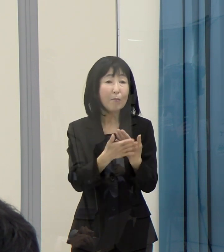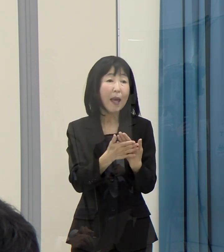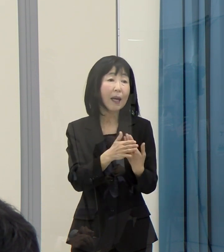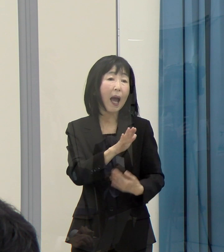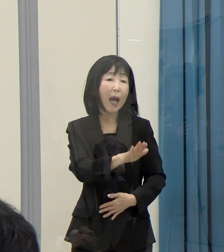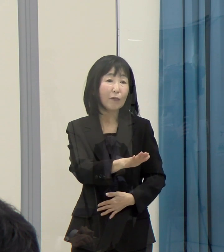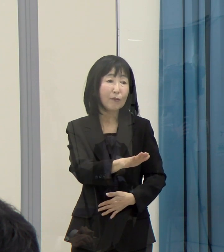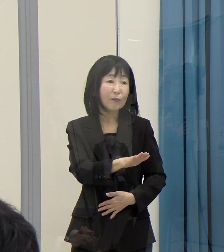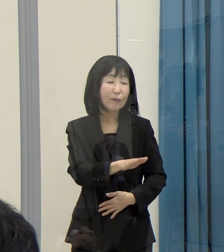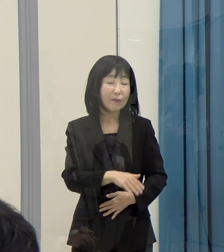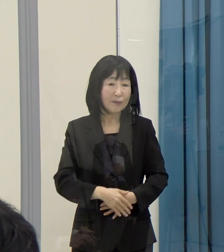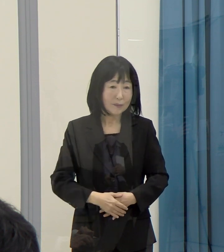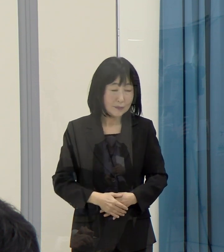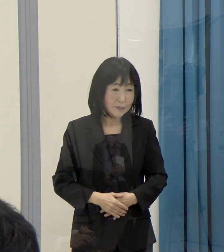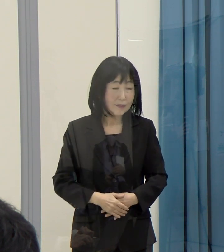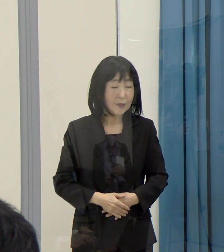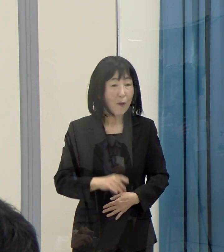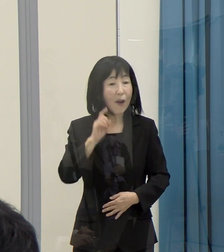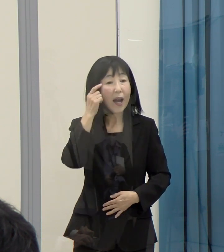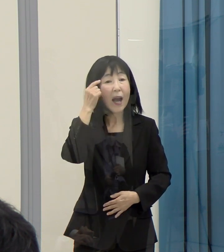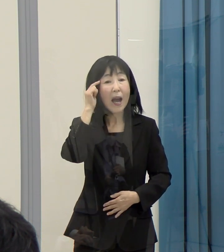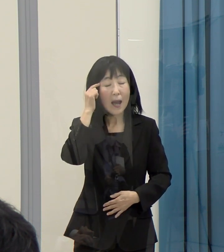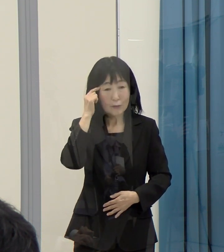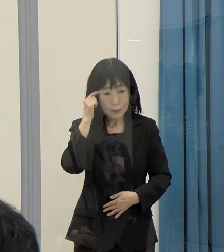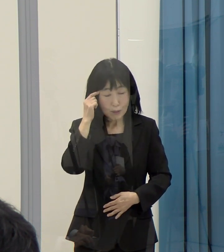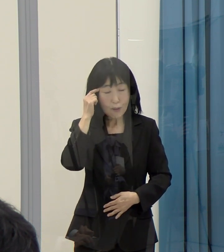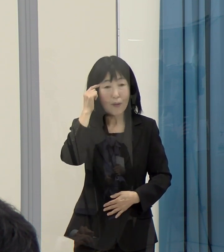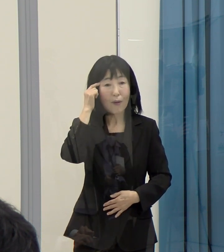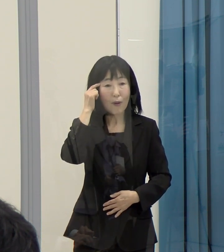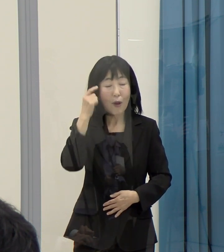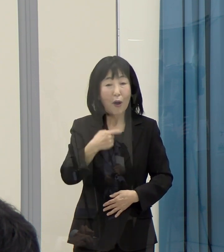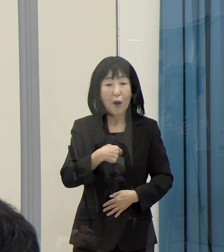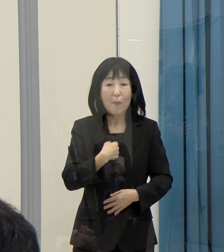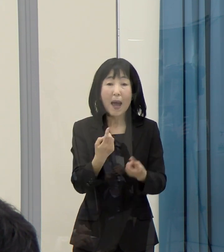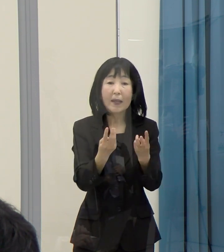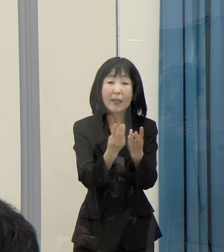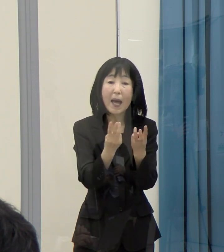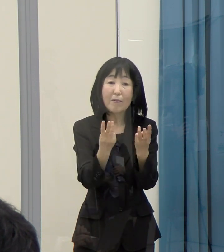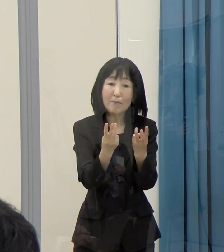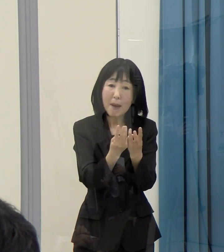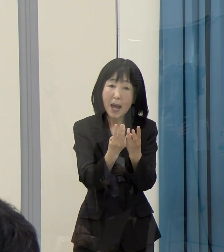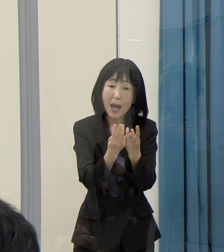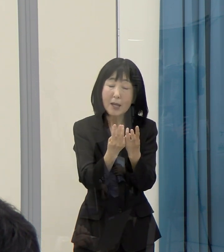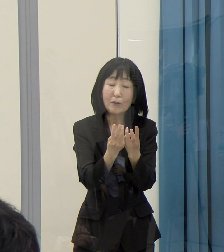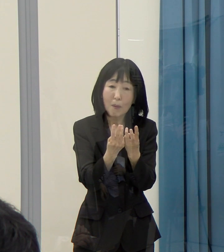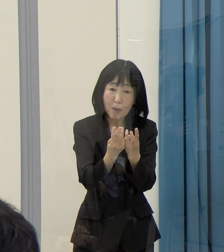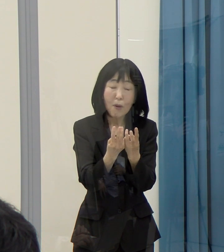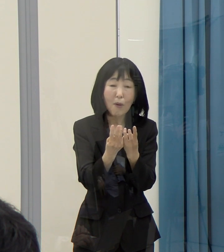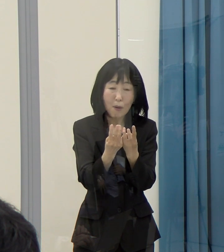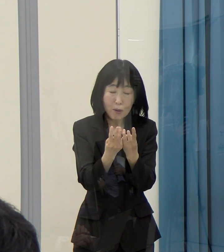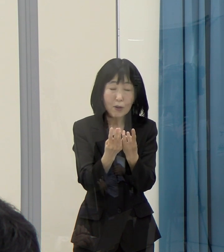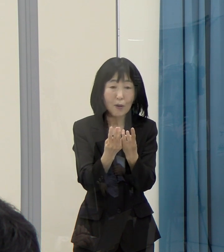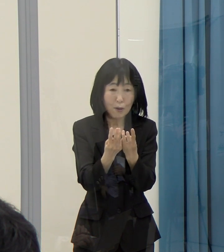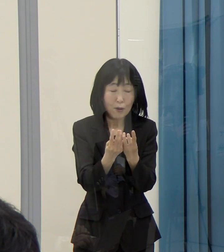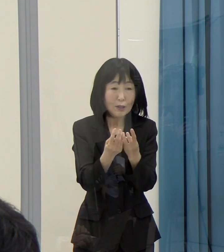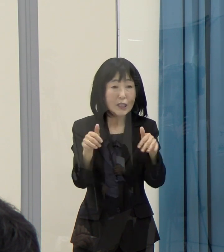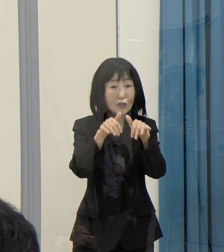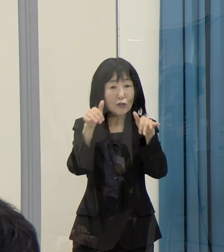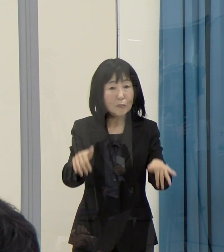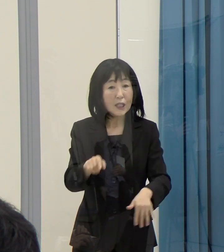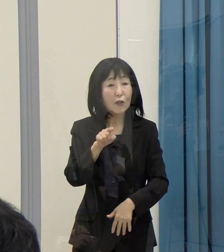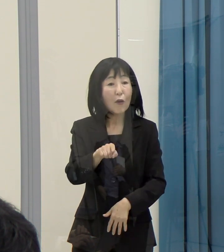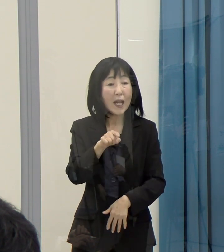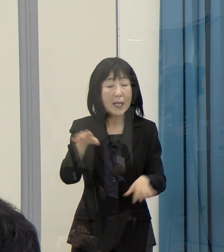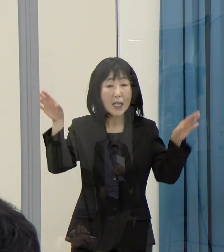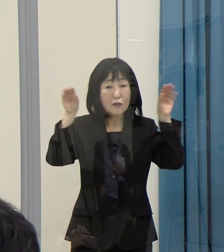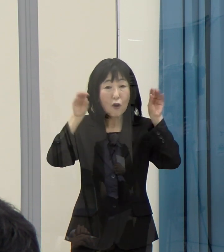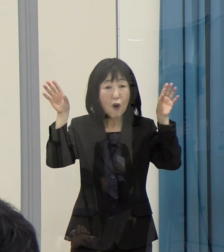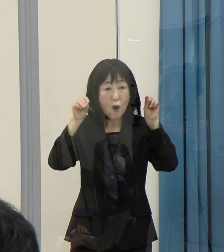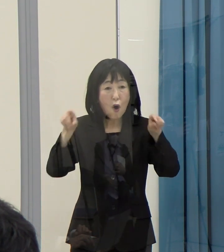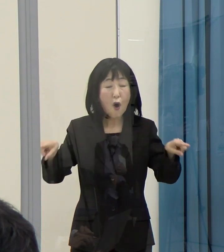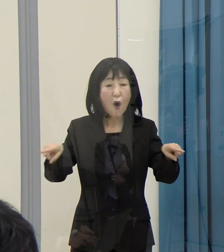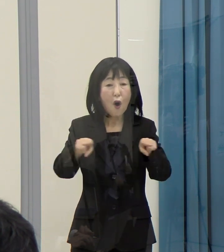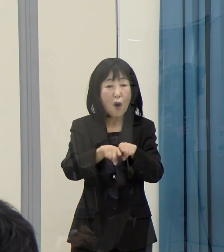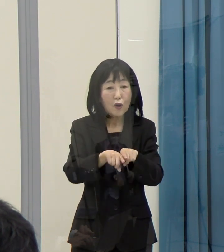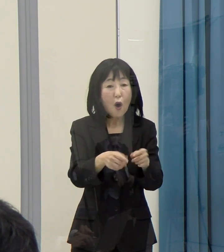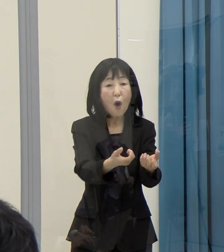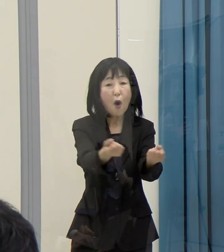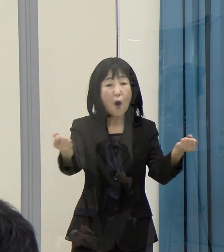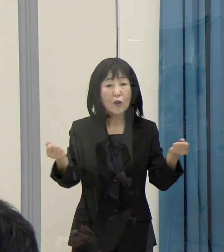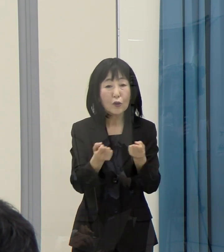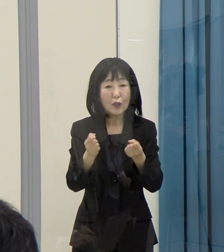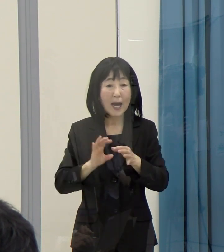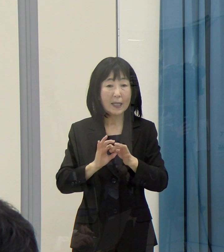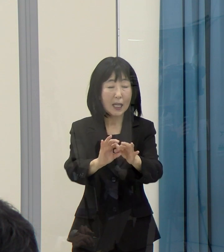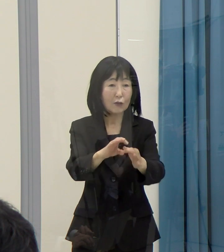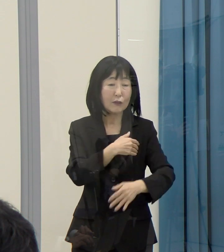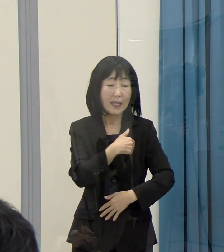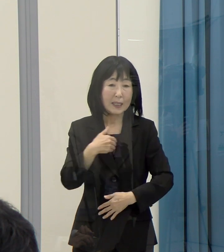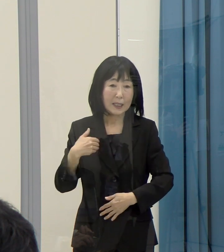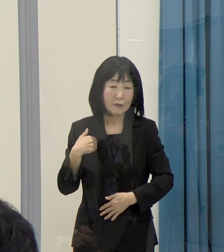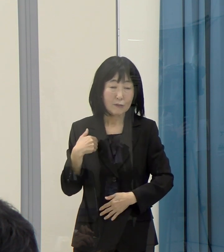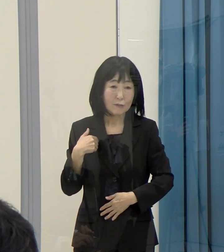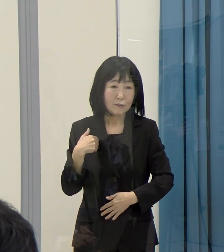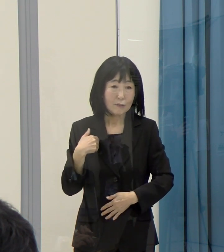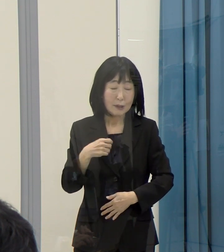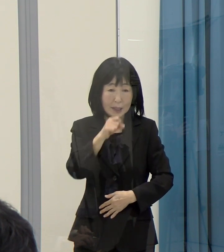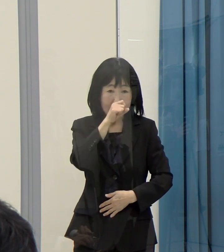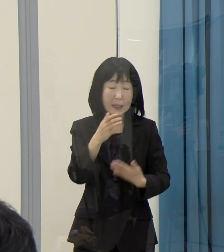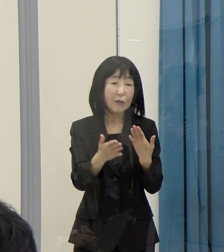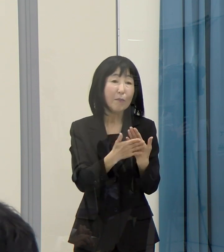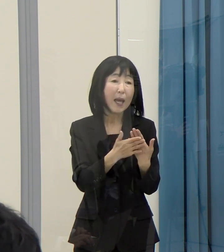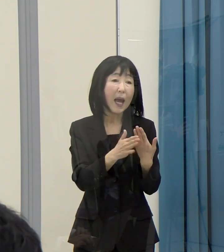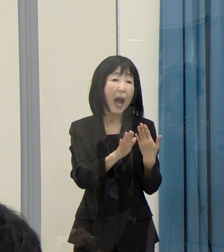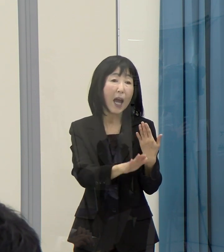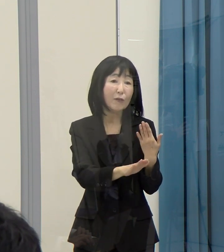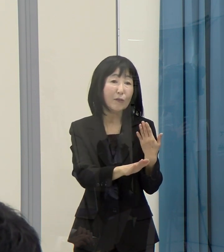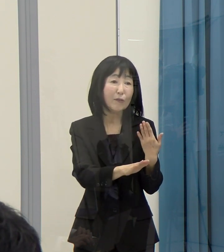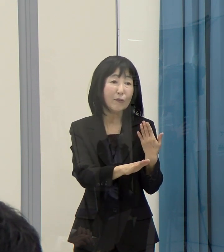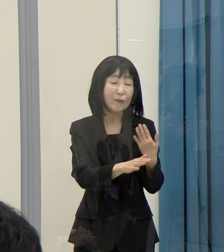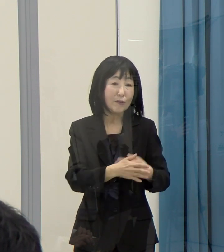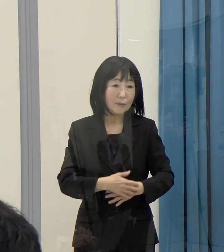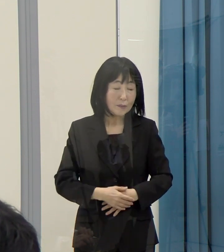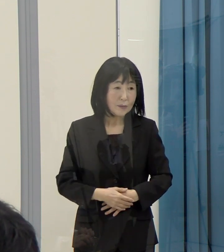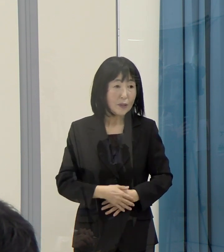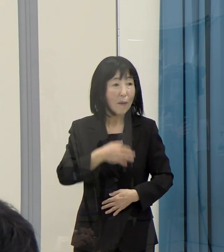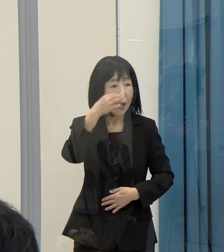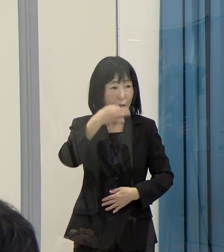こういう点を考えると、マイナンバーカードの仕組みでそういった情報が共有できる、継続できる、こういうメリットがあると評価したいと思います。